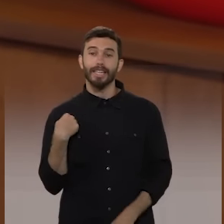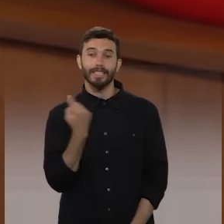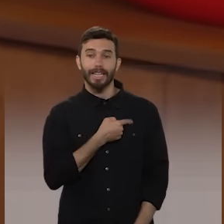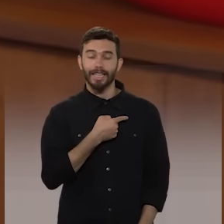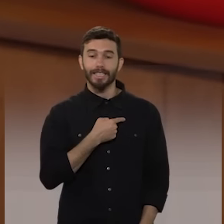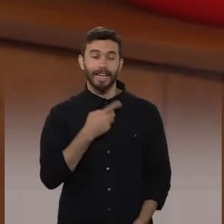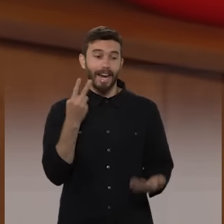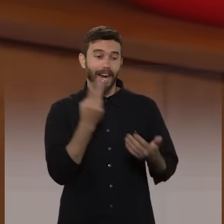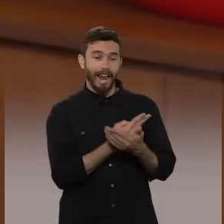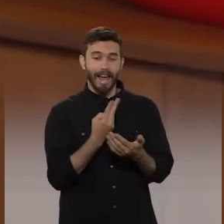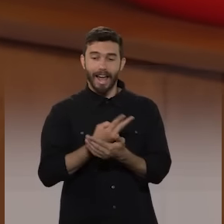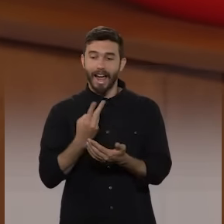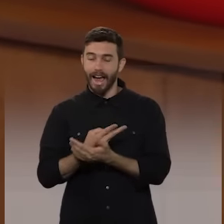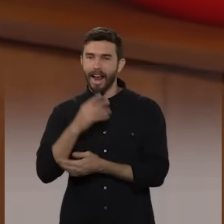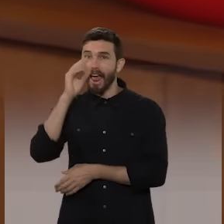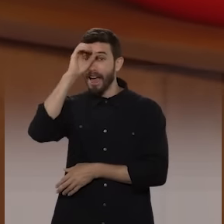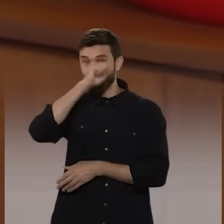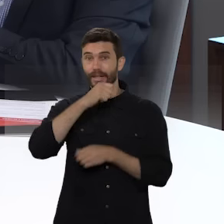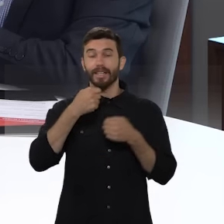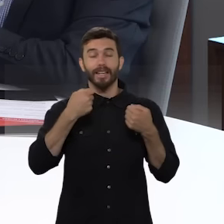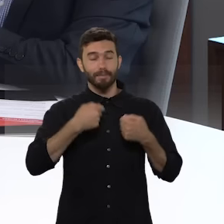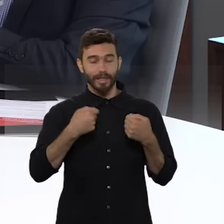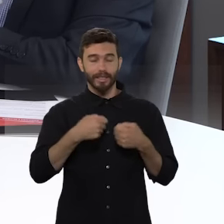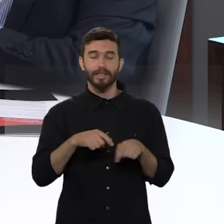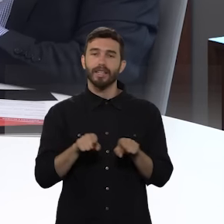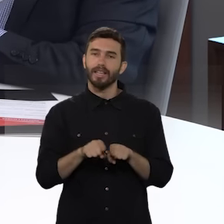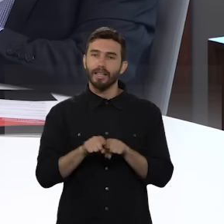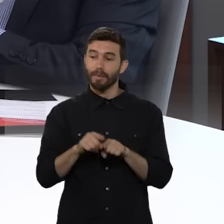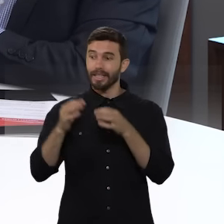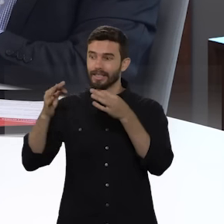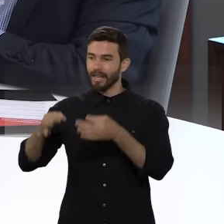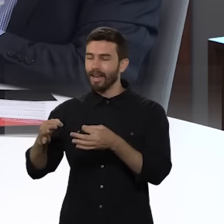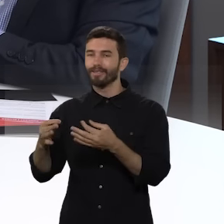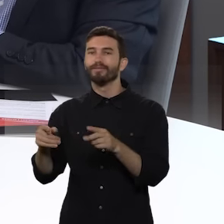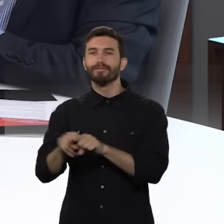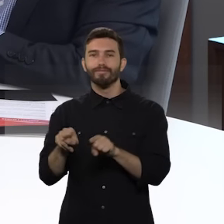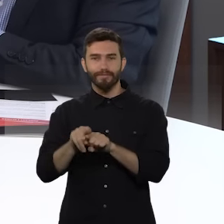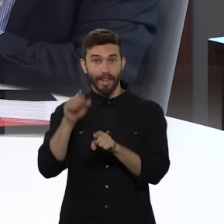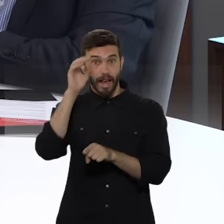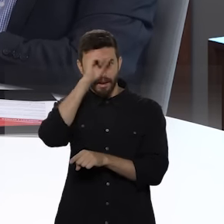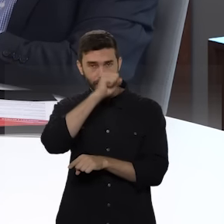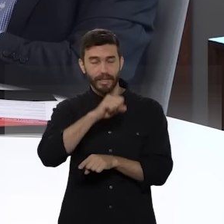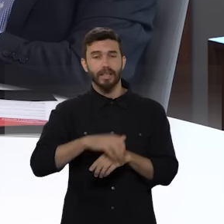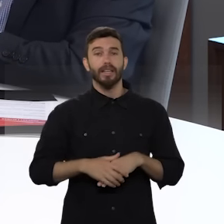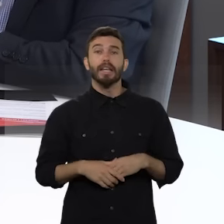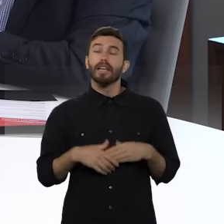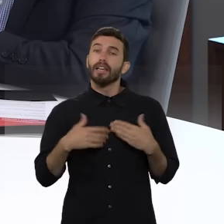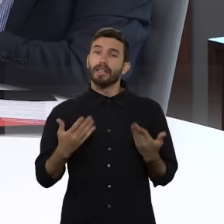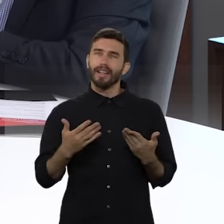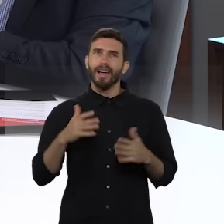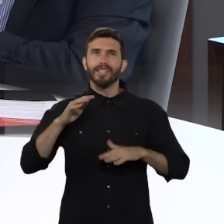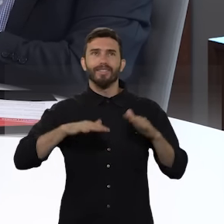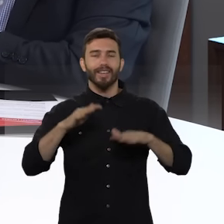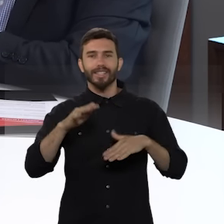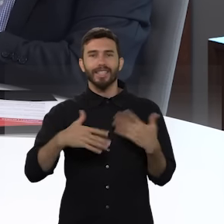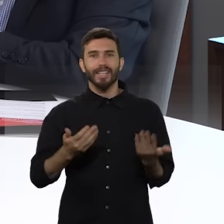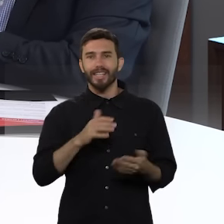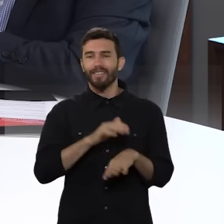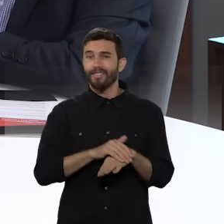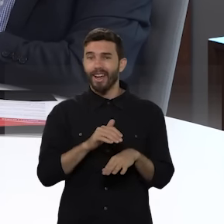que fizemos errado e com tudo que fizemos certo.”, mas nem sempre, nem sempre nós fazemos isso, visto que nós continuamos fazendo o que é errado... Visto que nós estamos em guerra.